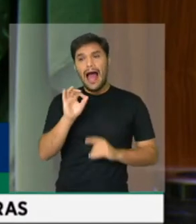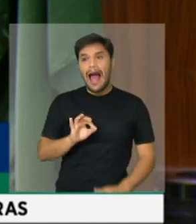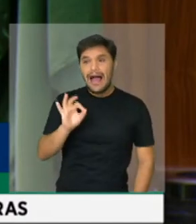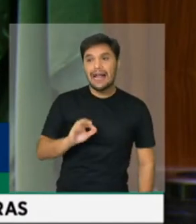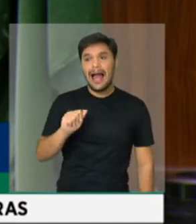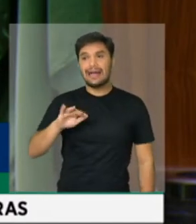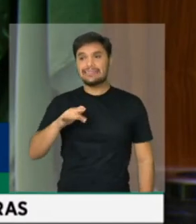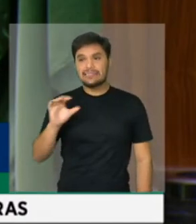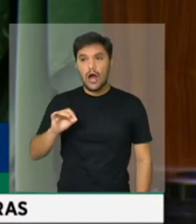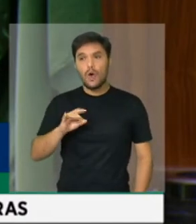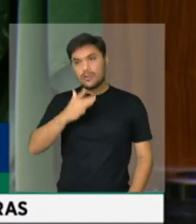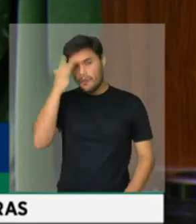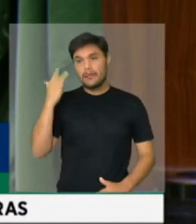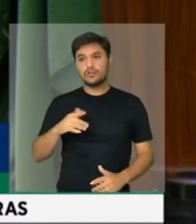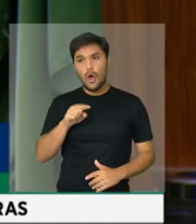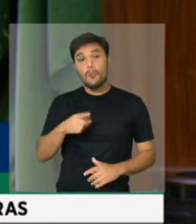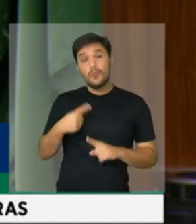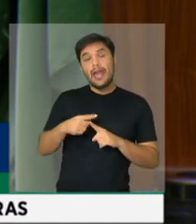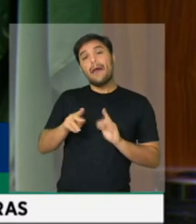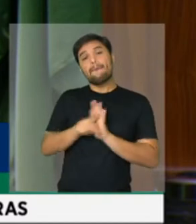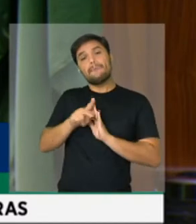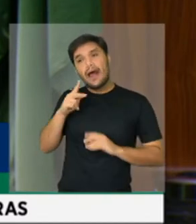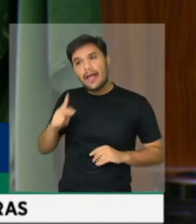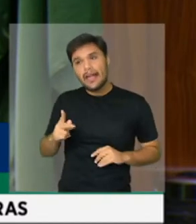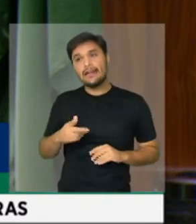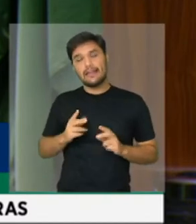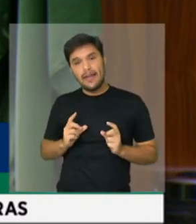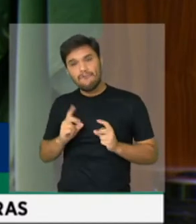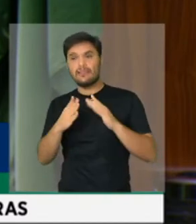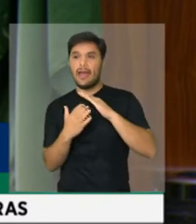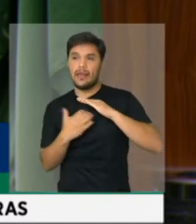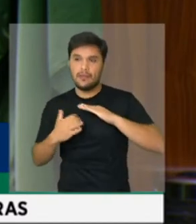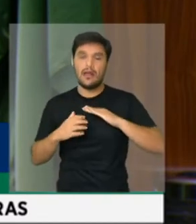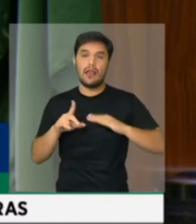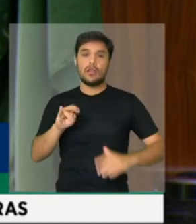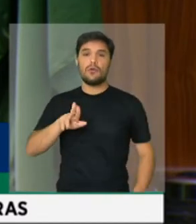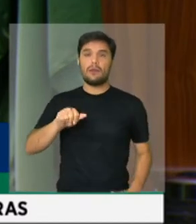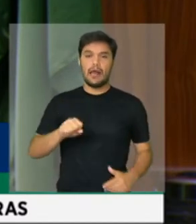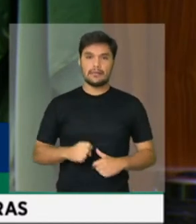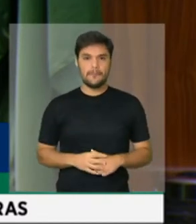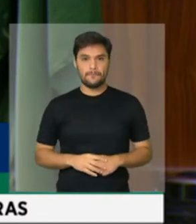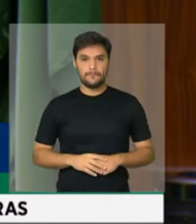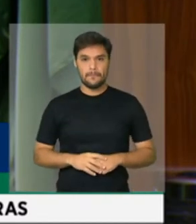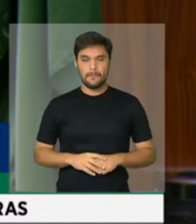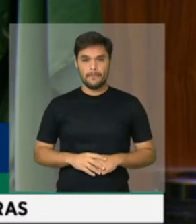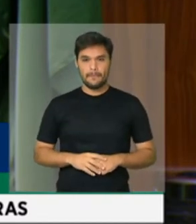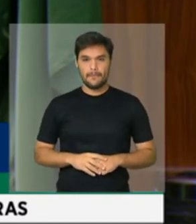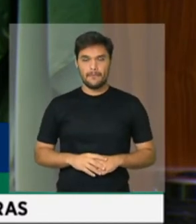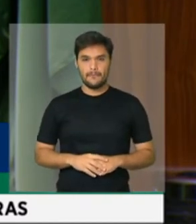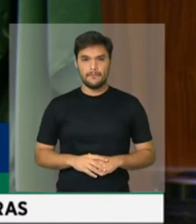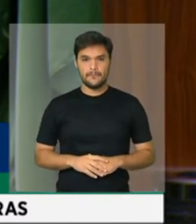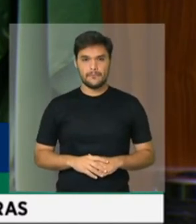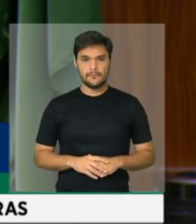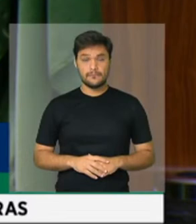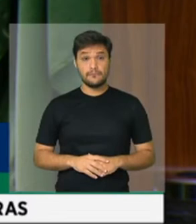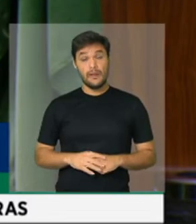DO SISTEMA ELETROBRAS O SETOR PRIVADO OU O DEPUTADO QUE ME ANTECEDEU JÁ DISSE QUEM ELE VAI DEFENDER. JÁ AUMENTOU AS